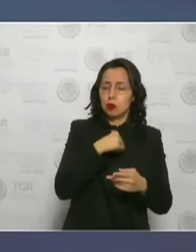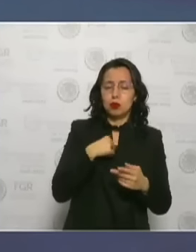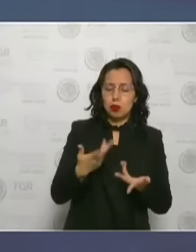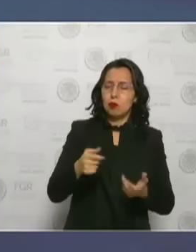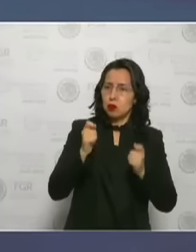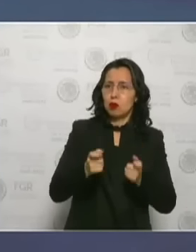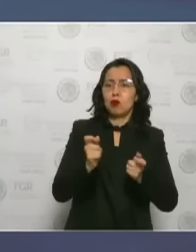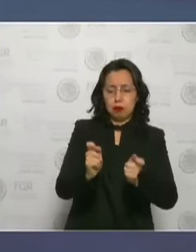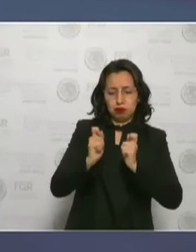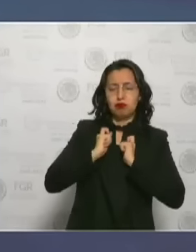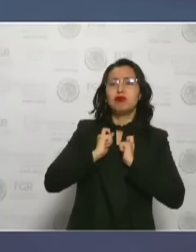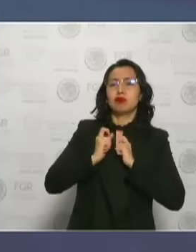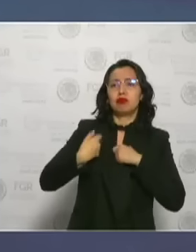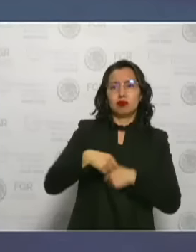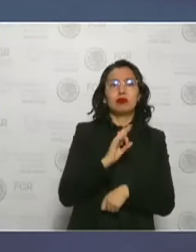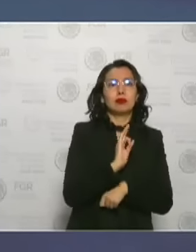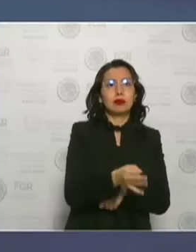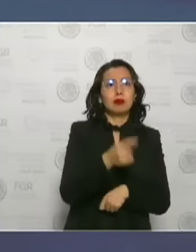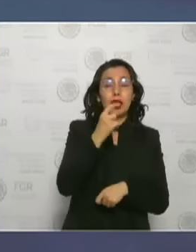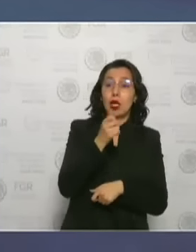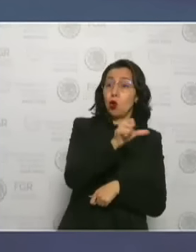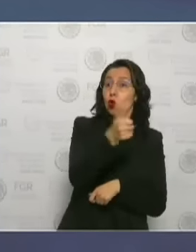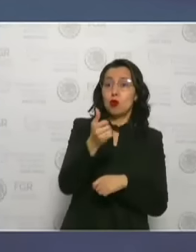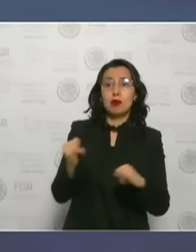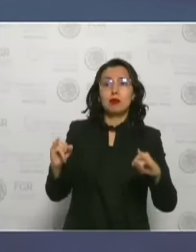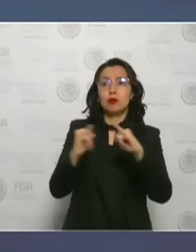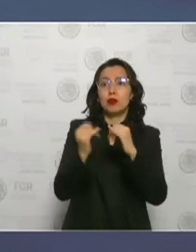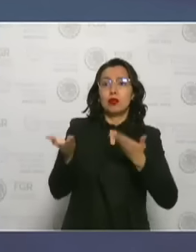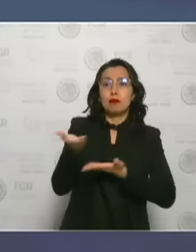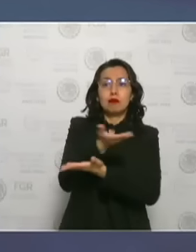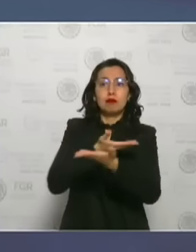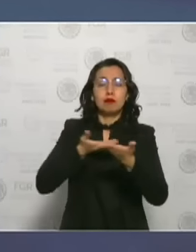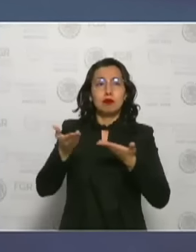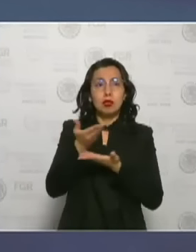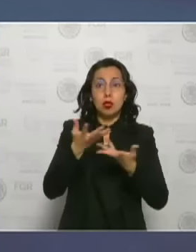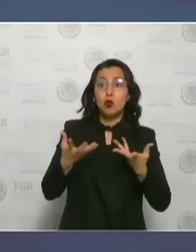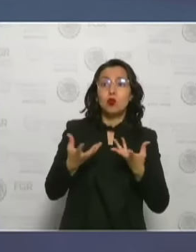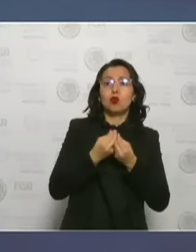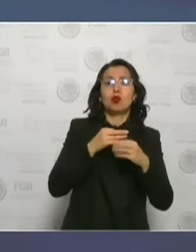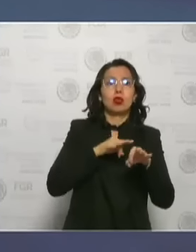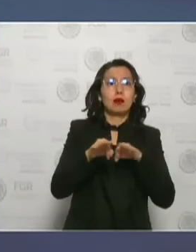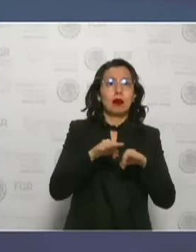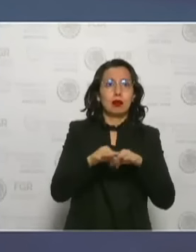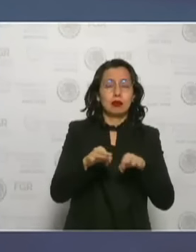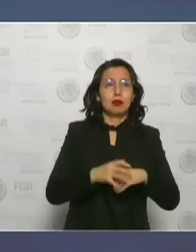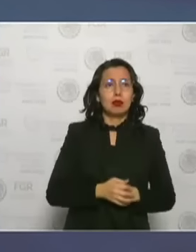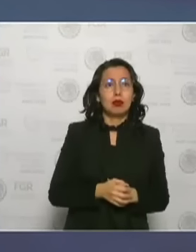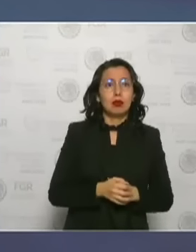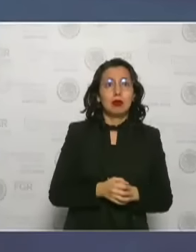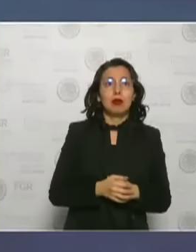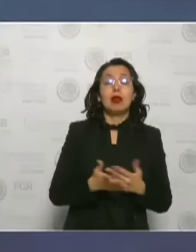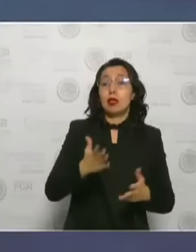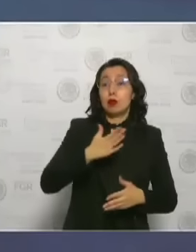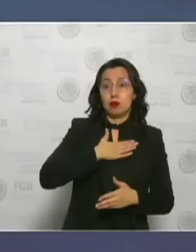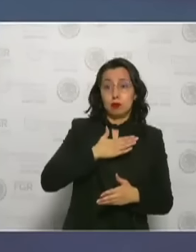la necesaria interacción con otras instituciones. Esto como una convicción personal, no como